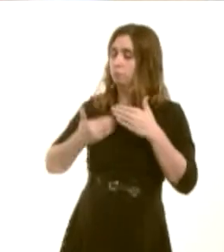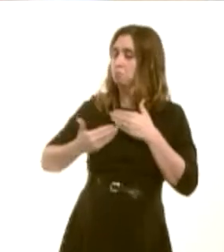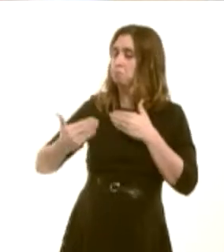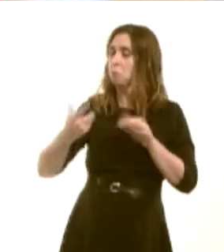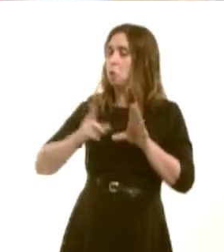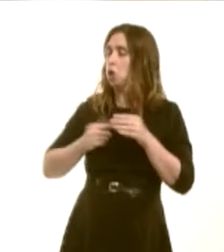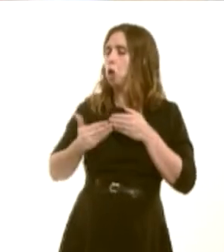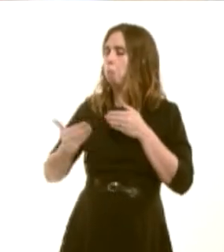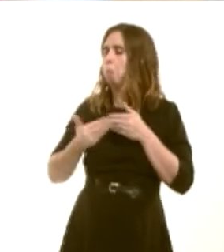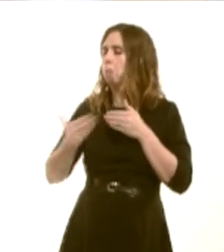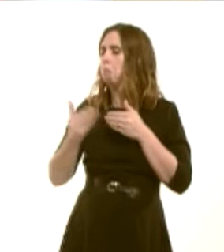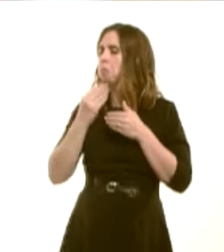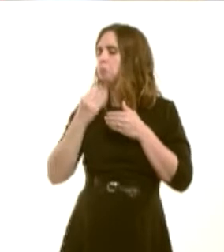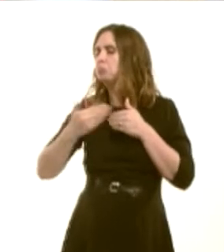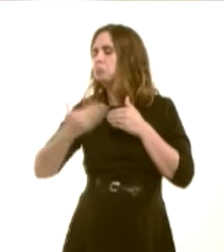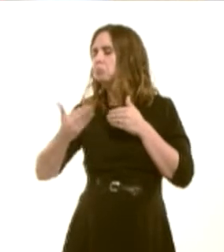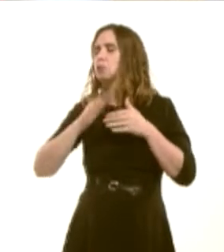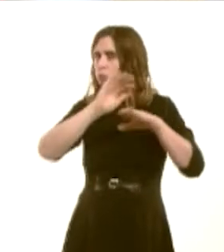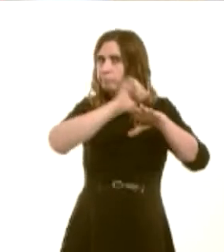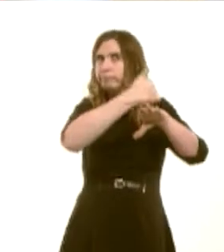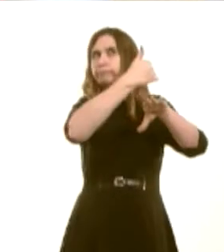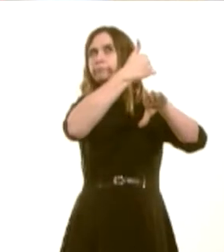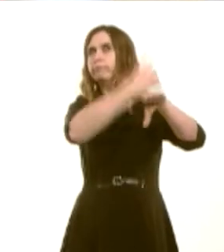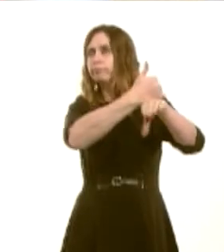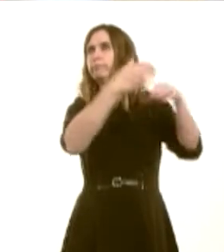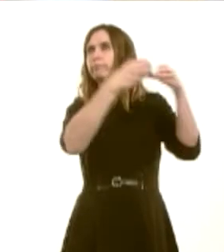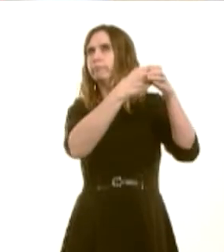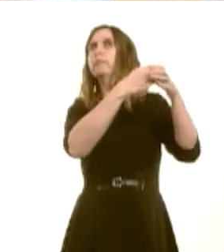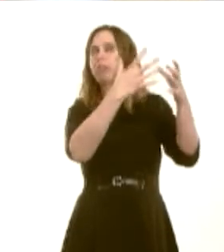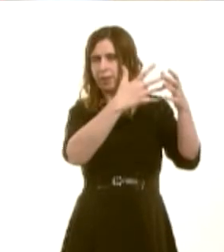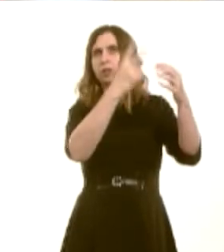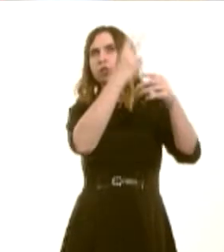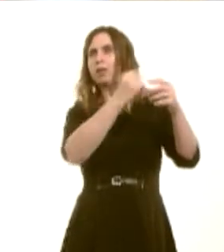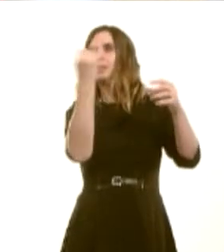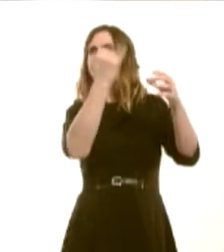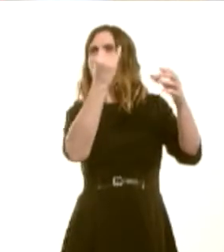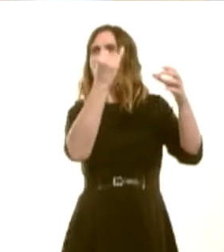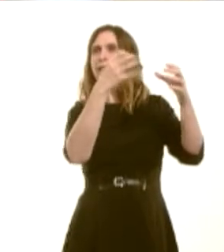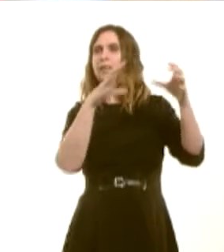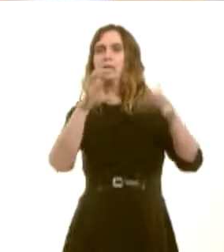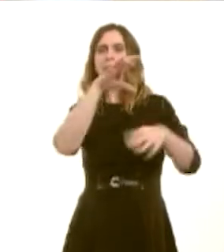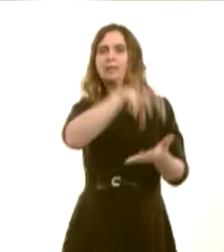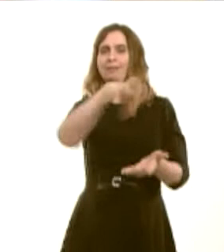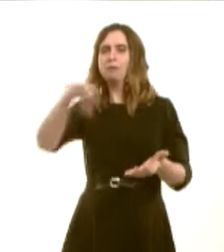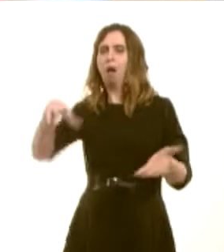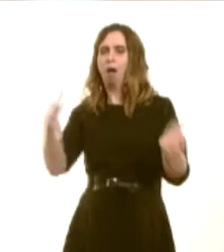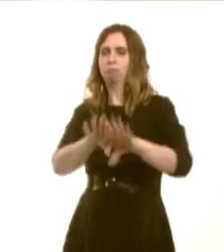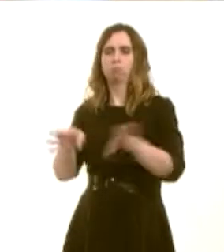endid sefydlu, o 1 Awst 2016, bydd y canolfannau yn dod i ben aír endid fydd yn gyfrifol am